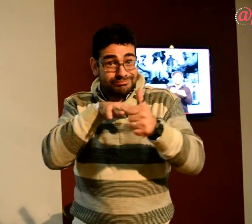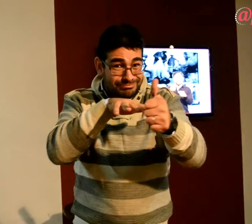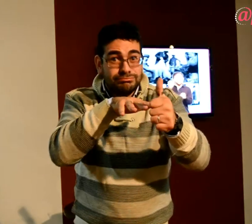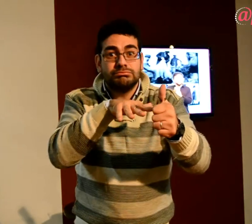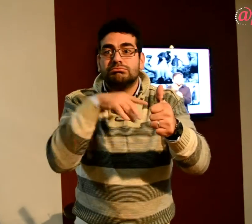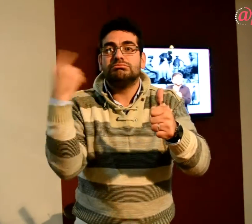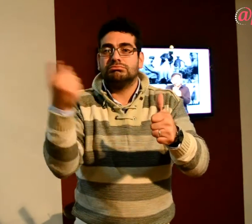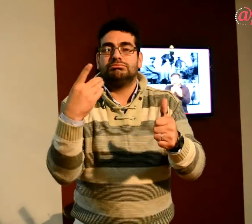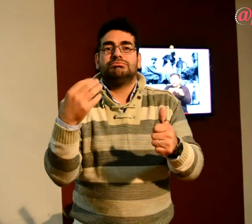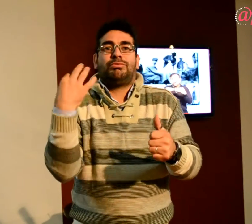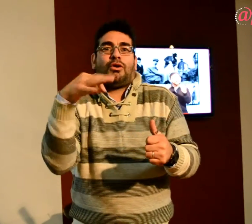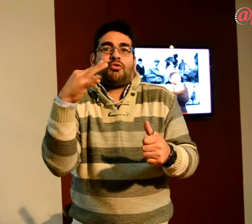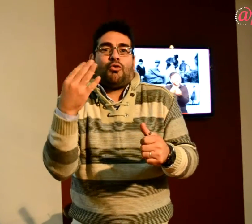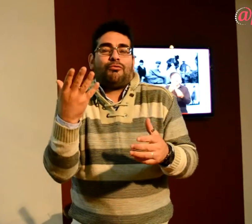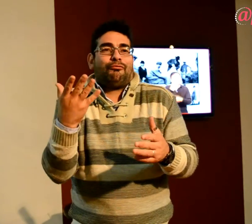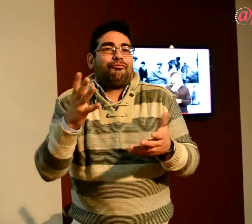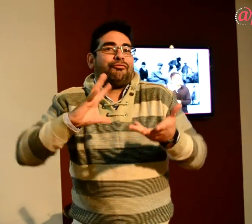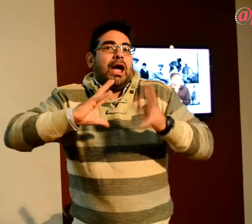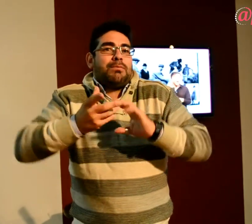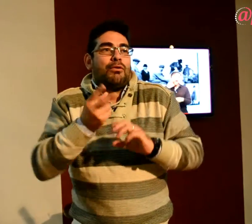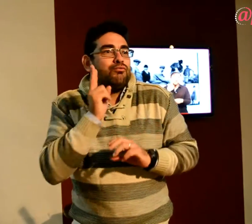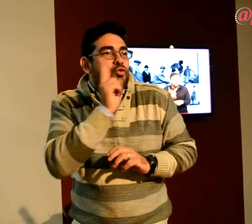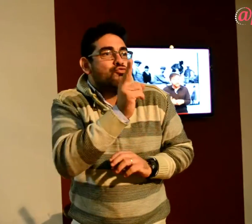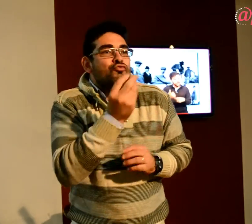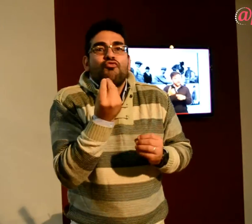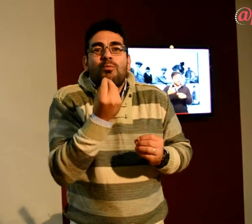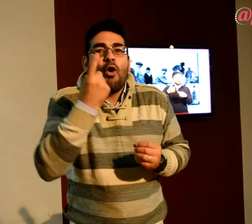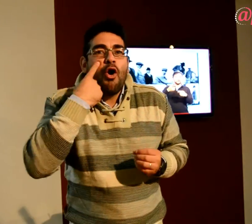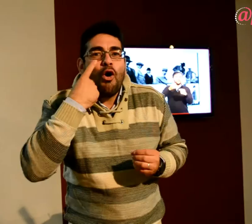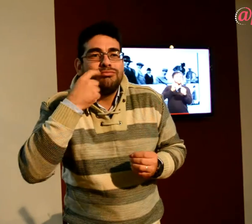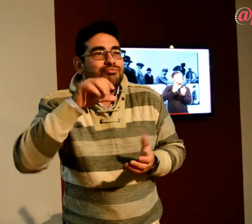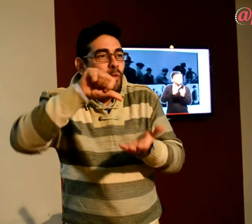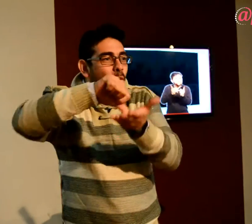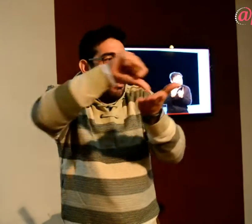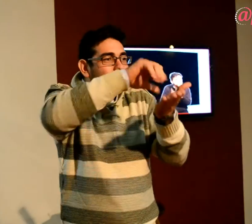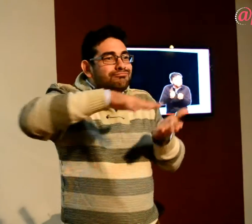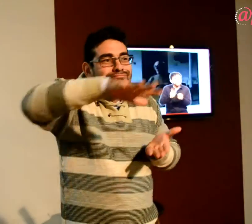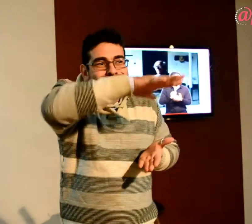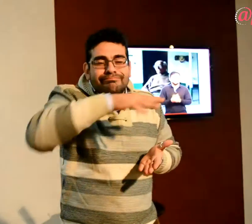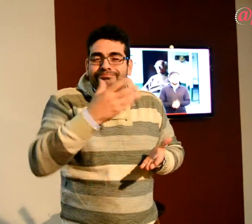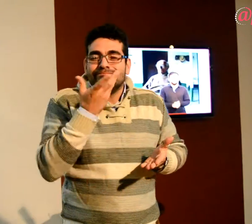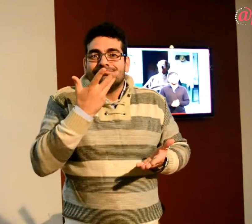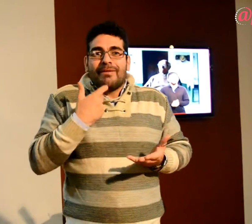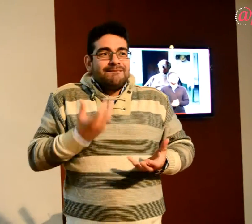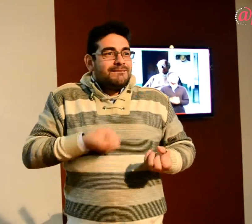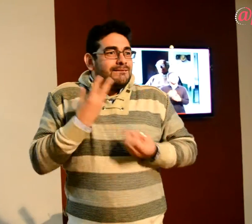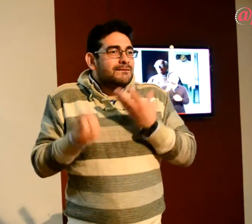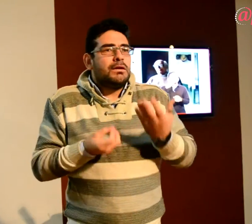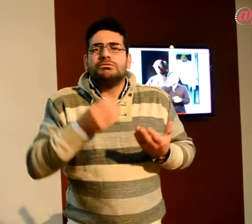que cuentan la historia de la ciudad, del pueblo. Acá todo se puede decir.